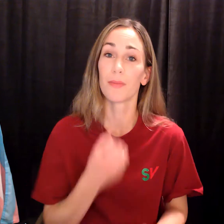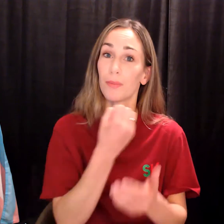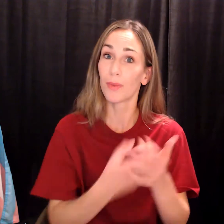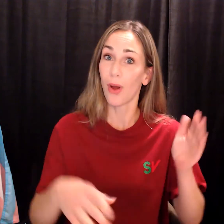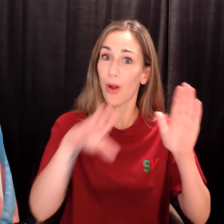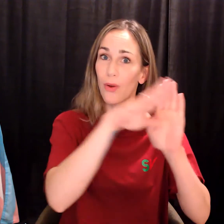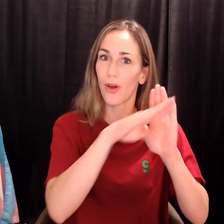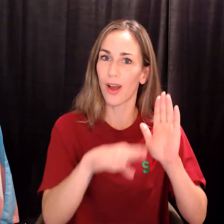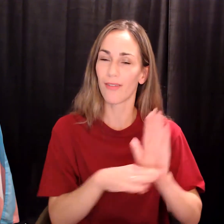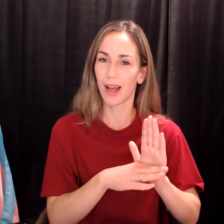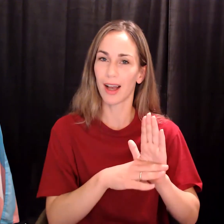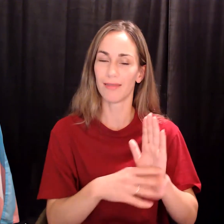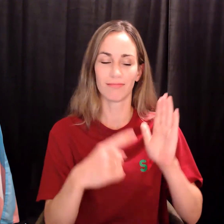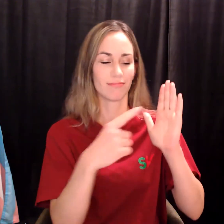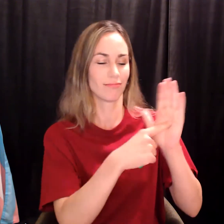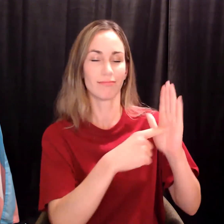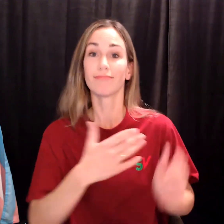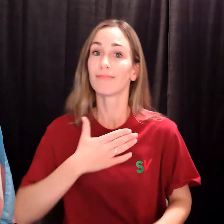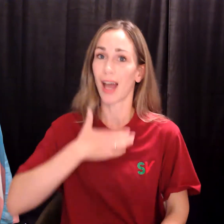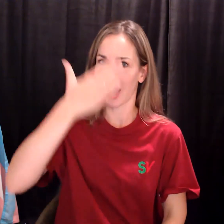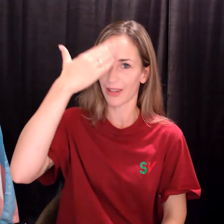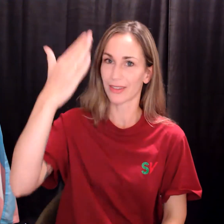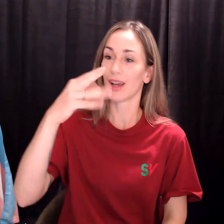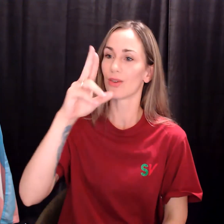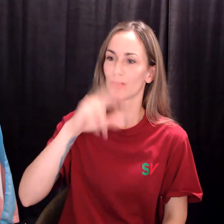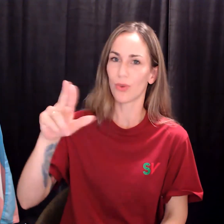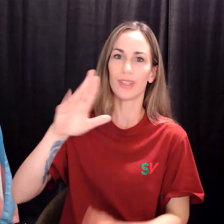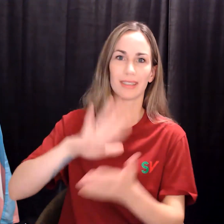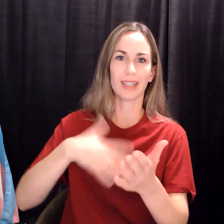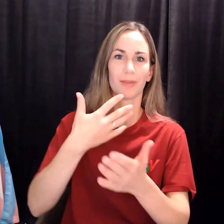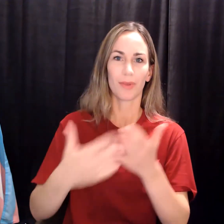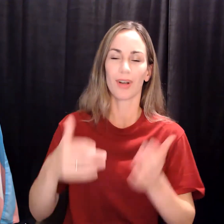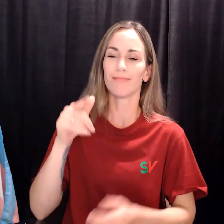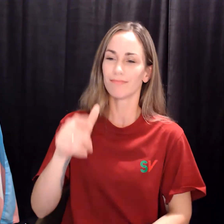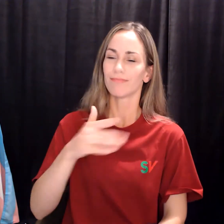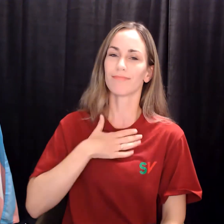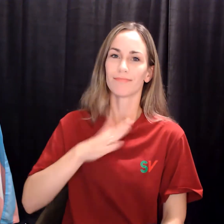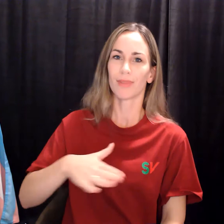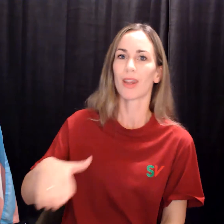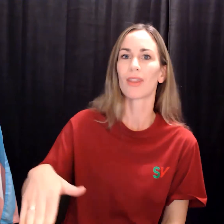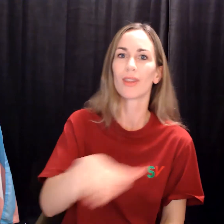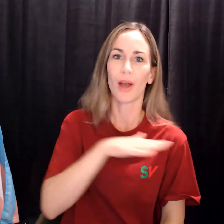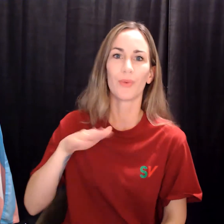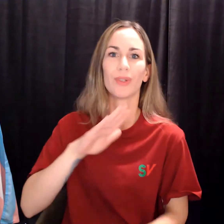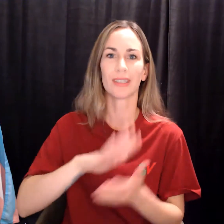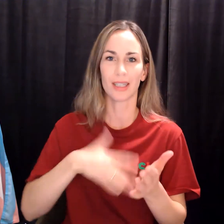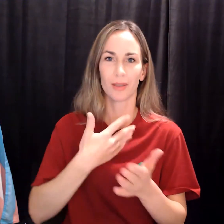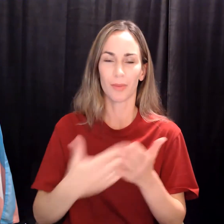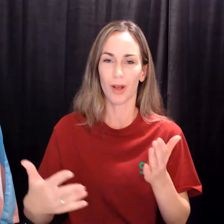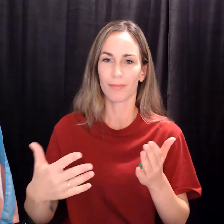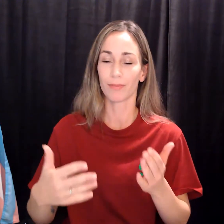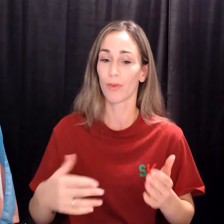Språkloven anerkjenner norsk tegnspråk som det nasjonale tegnspråket